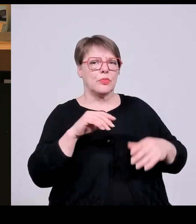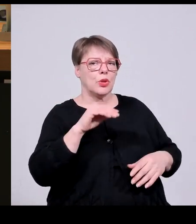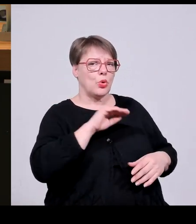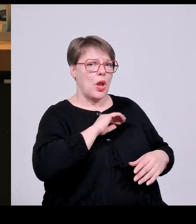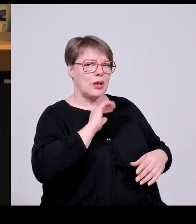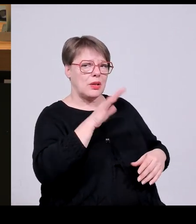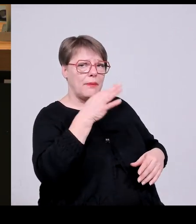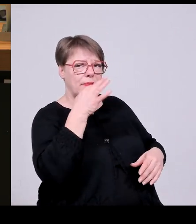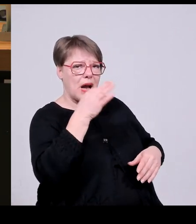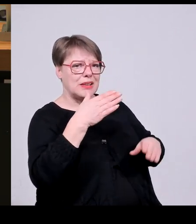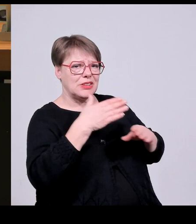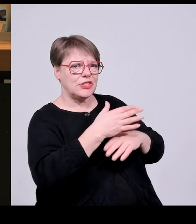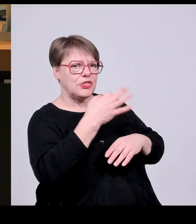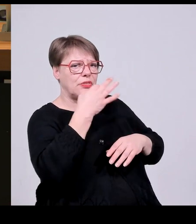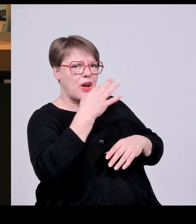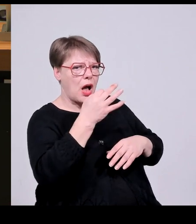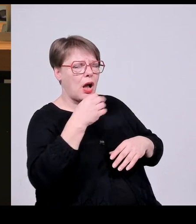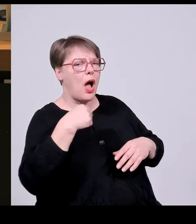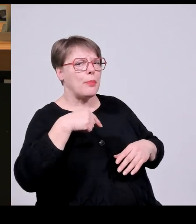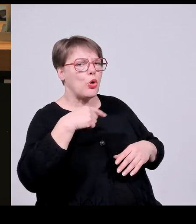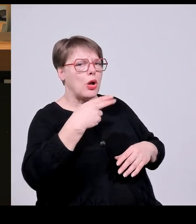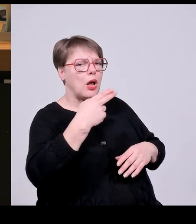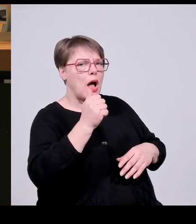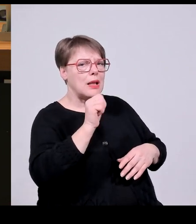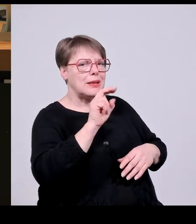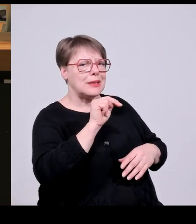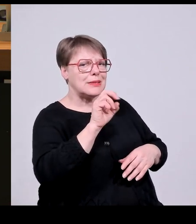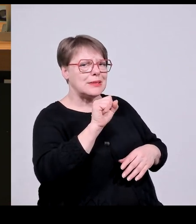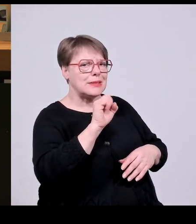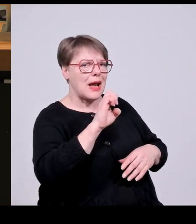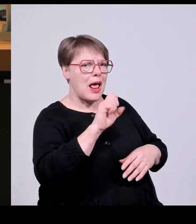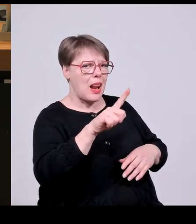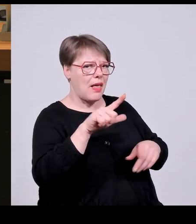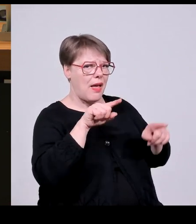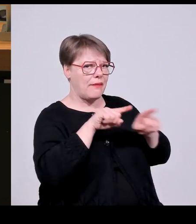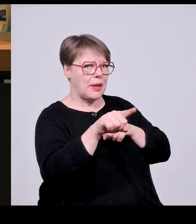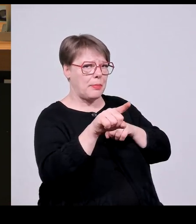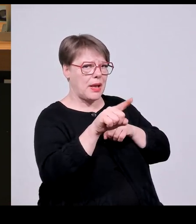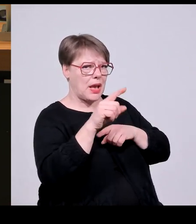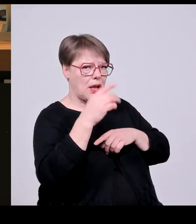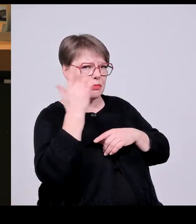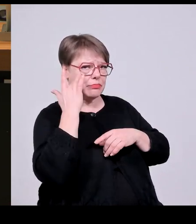Es war nur 11 Rädchen was zu drehen müssen noch weitere Rädchen dre. Aber es ist der richtige Schritt.